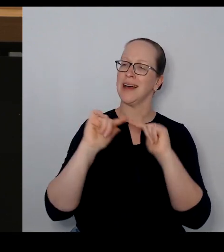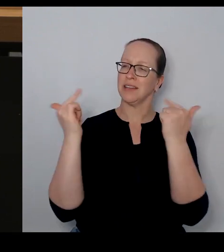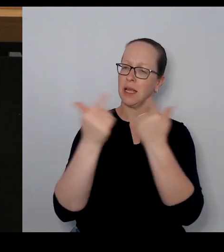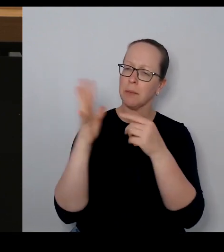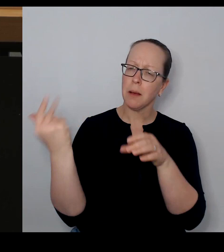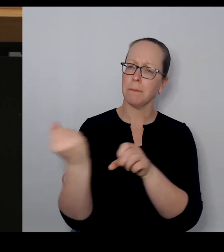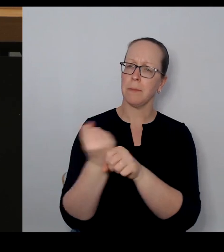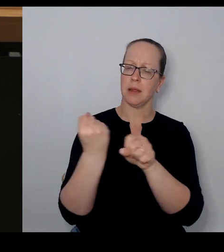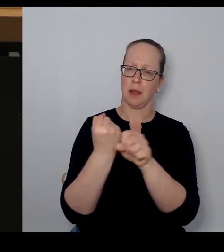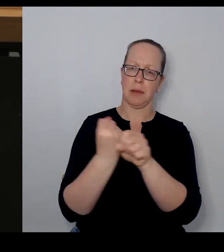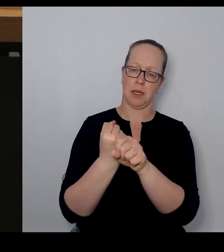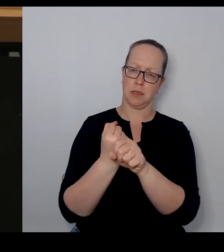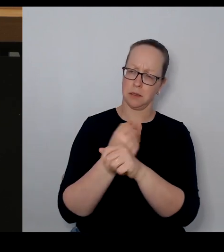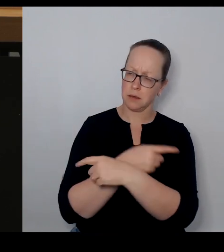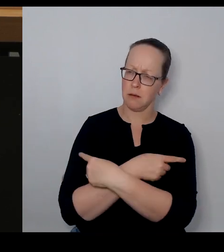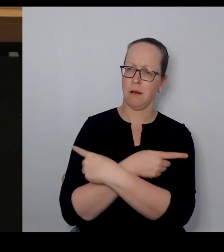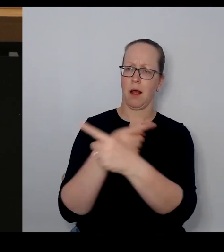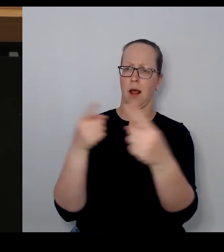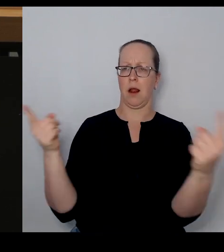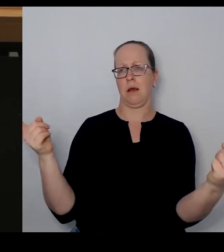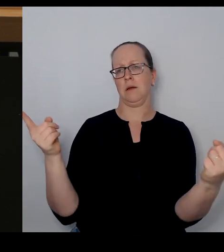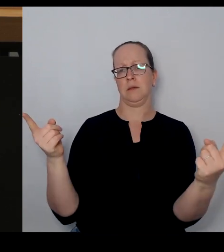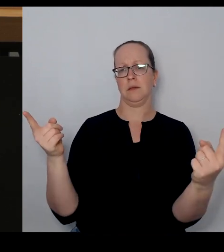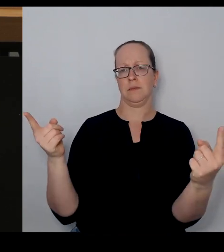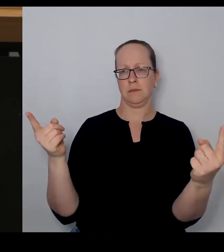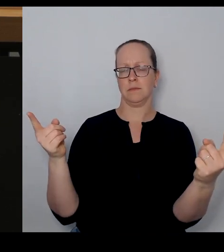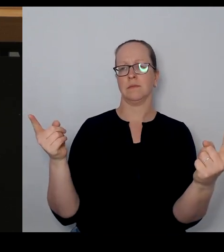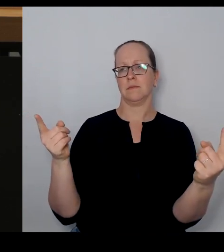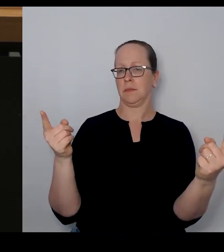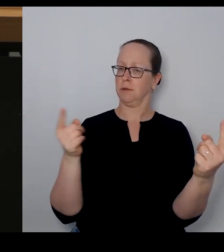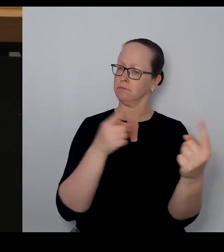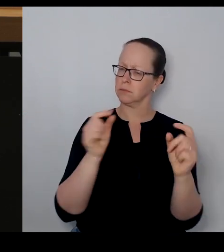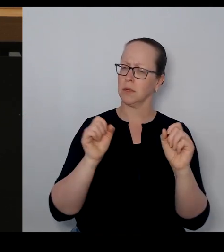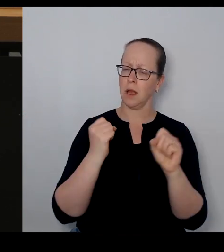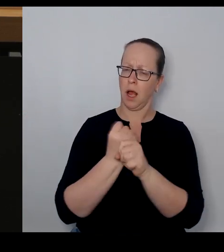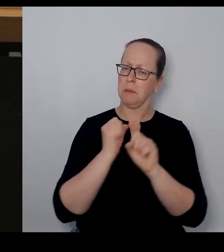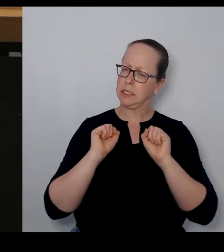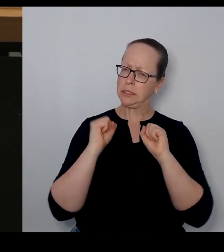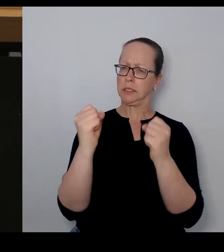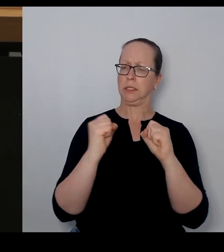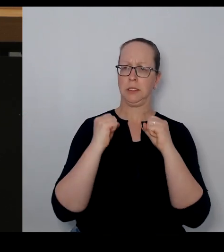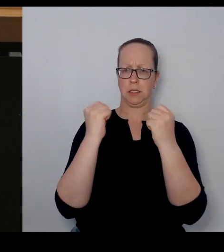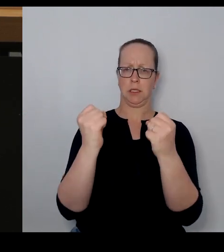engagierte Arbeit und vor allem auch für die vertrauensvolle Zusammenarbeit. Danke zu sagen.